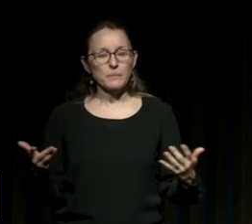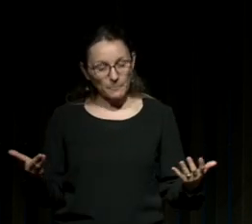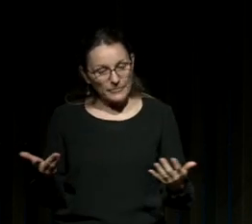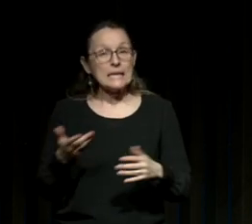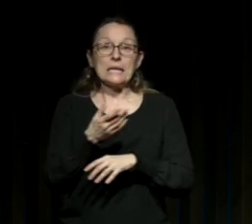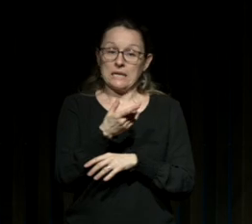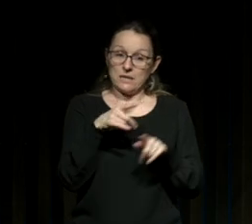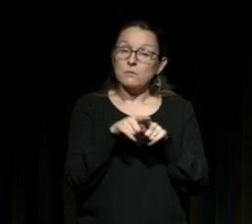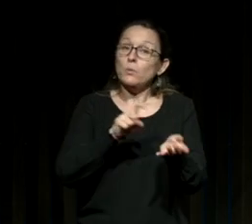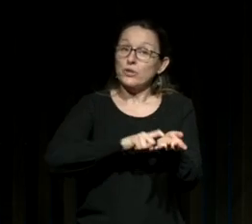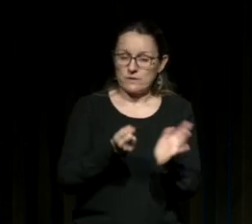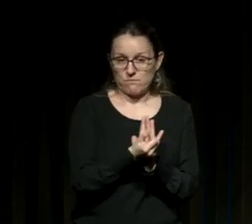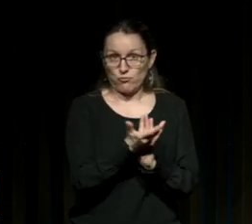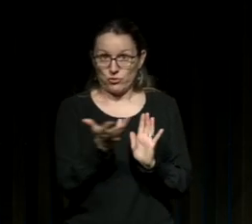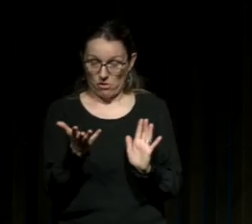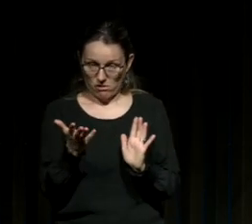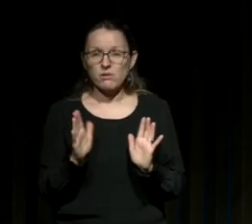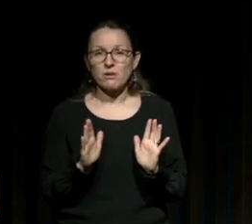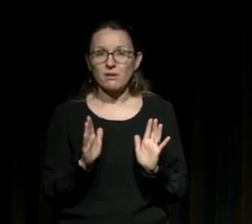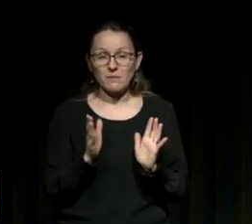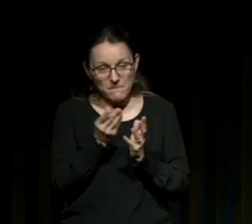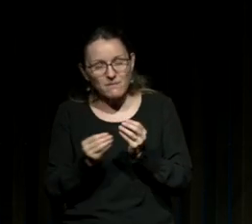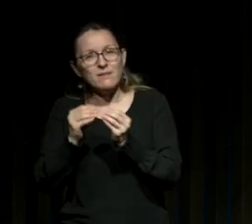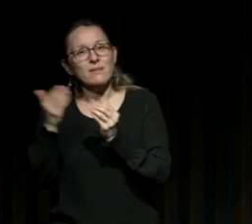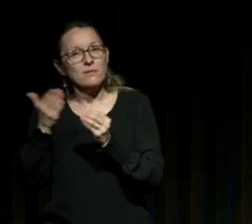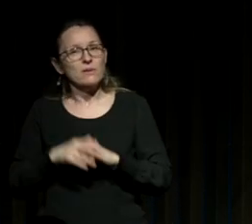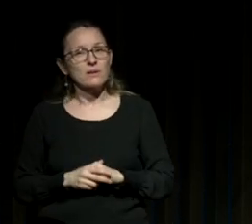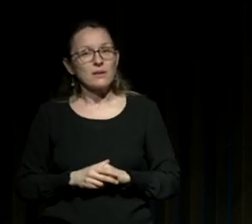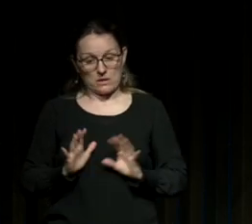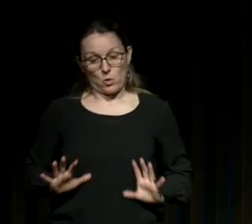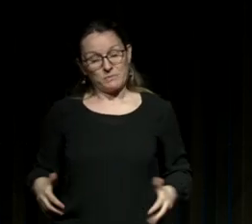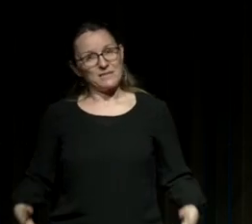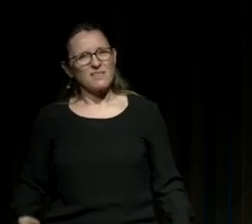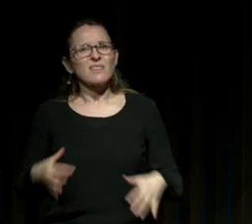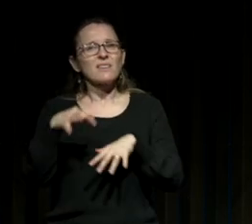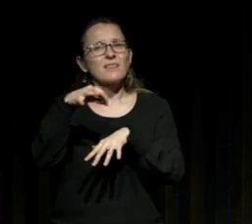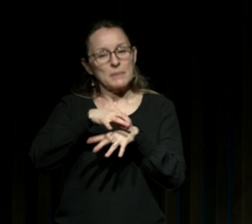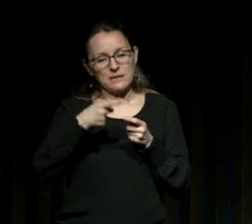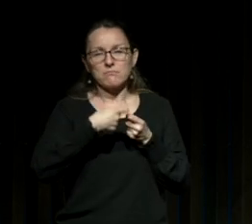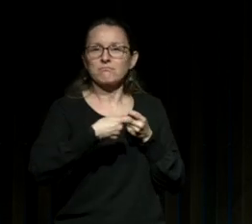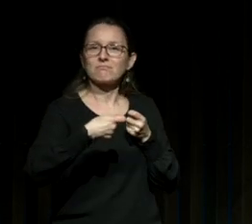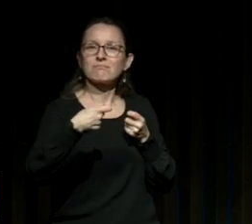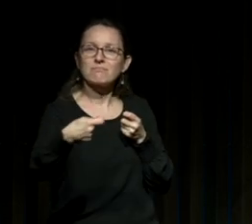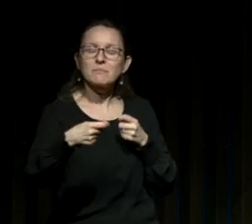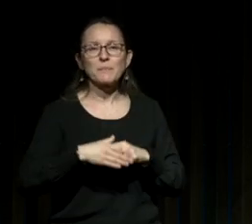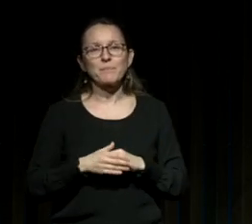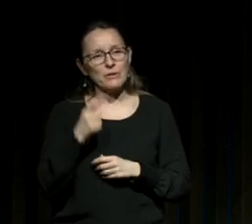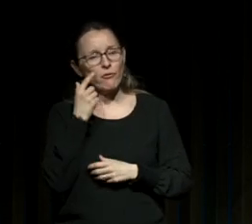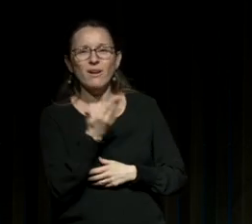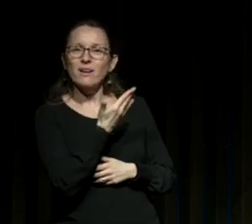l'obésité c'est une maladie chronique et là on voit un petit peu schématiser la trajectoire de